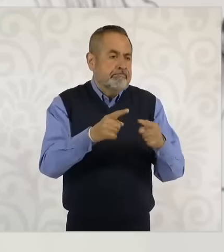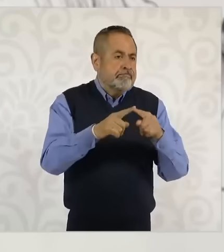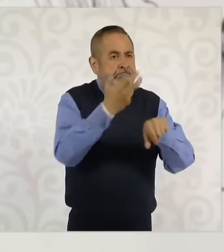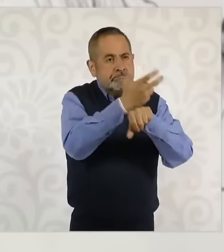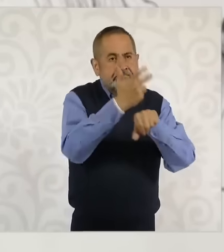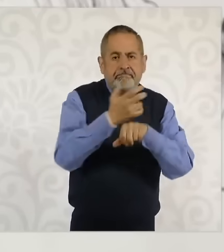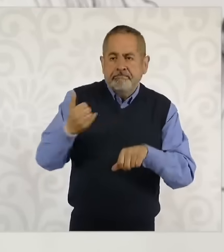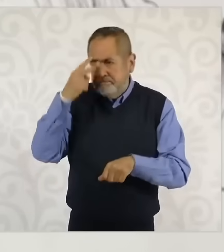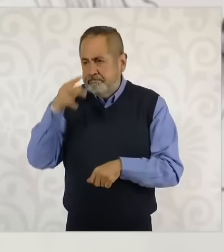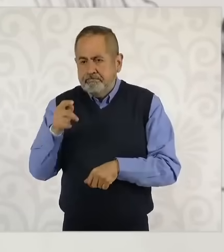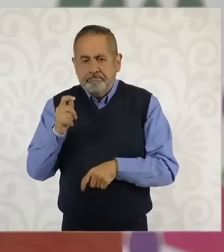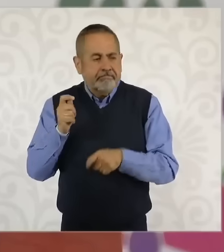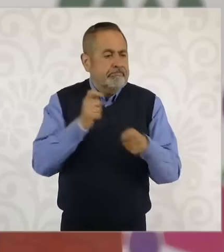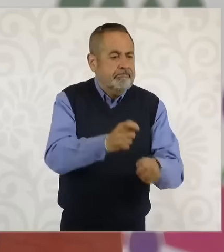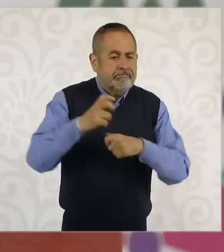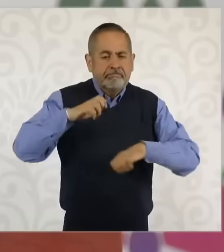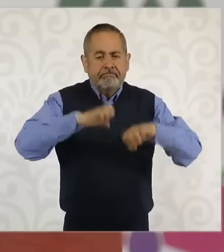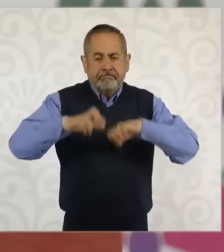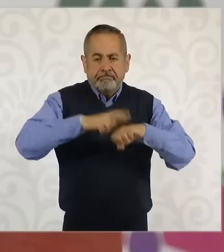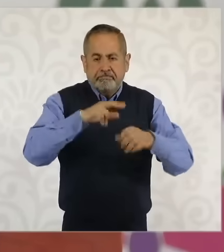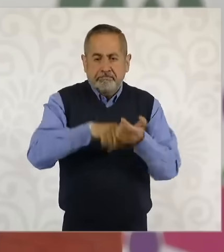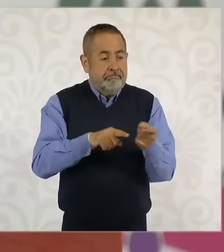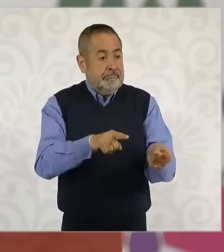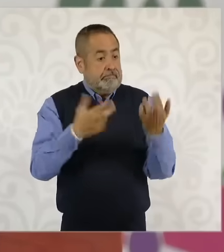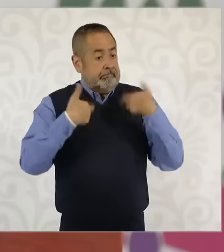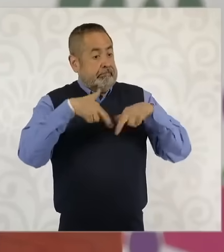Estados Unidos y el gobierno de México. Es el representante del gobierno de Estados Unidos en